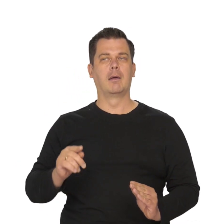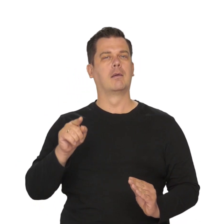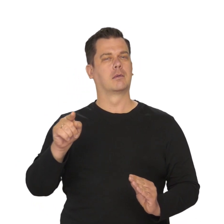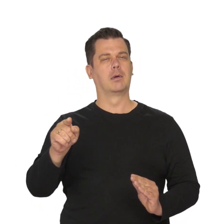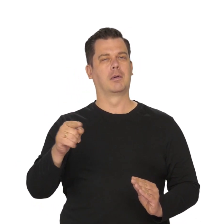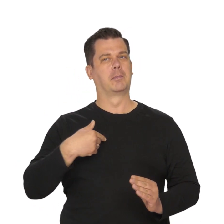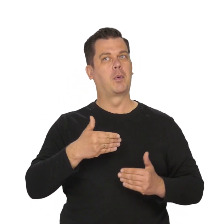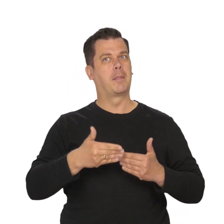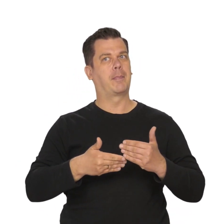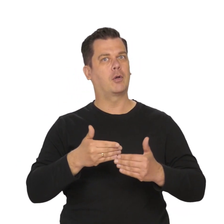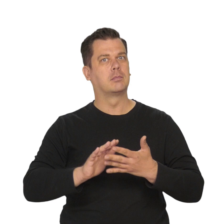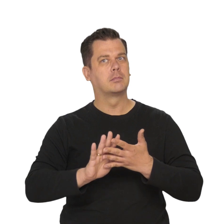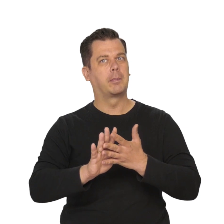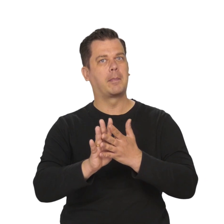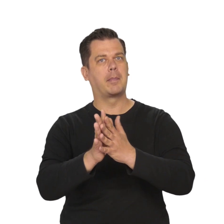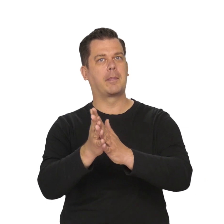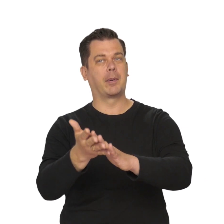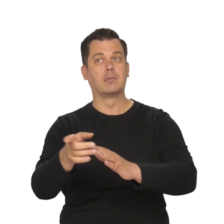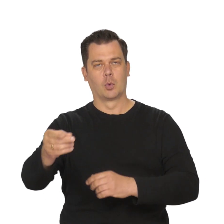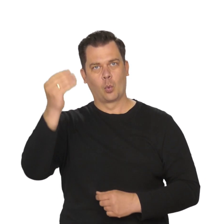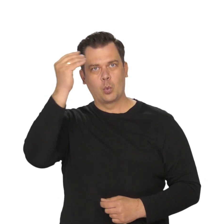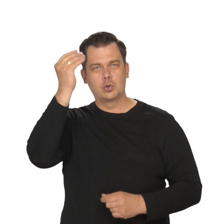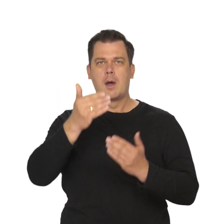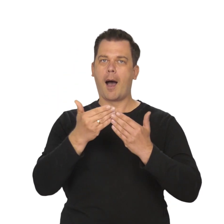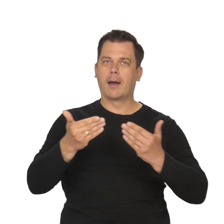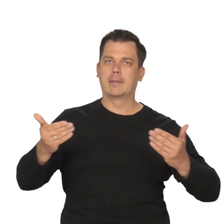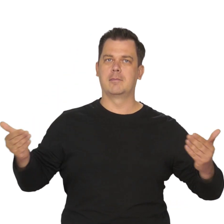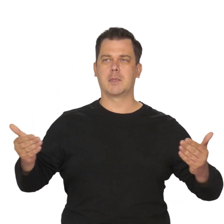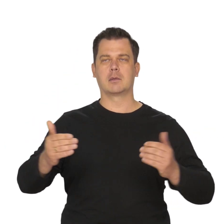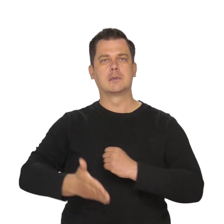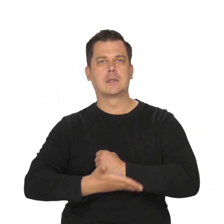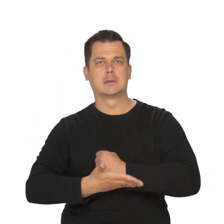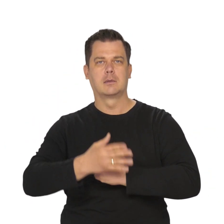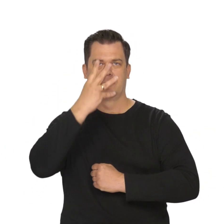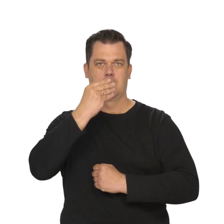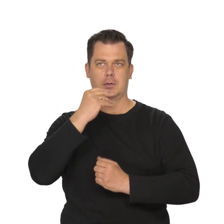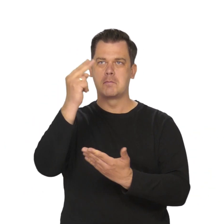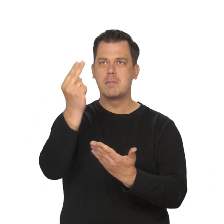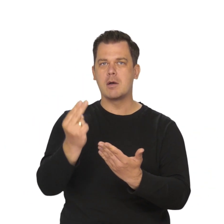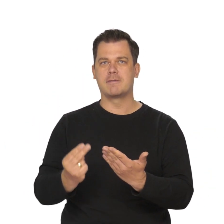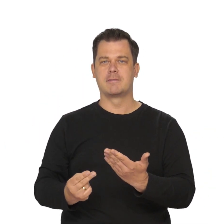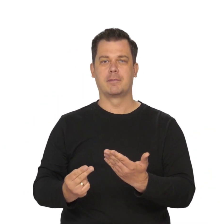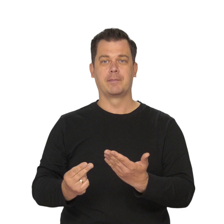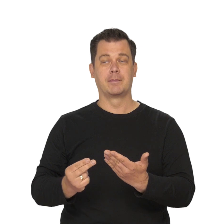są świadectwem jednego z etapów kształcenia opartego na akademickich zasadach.